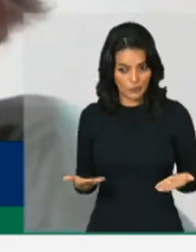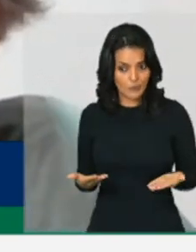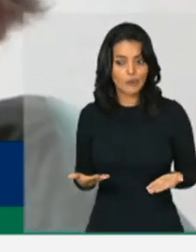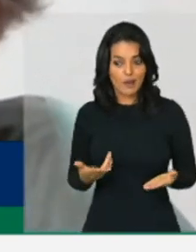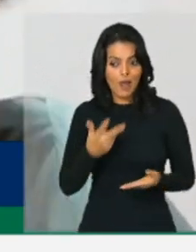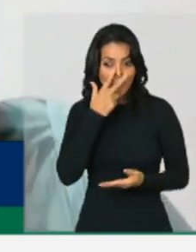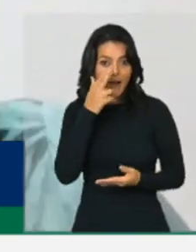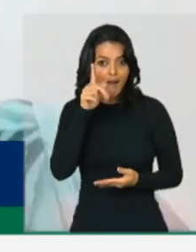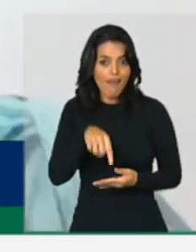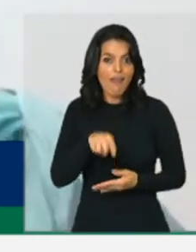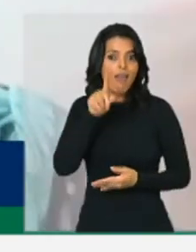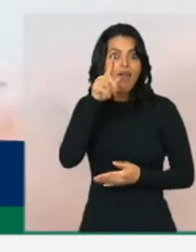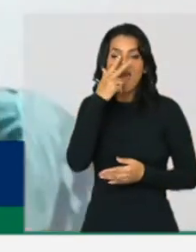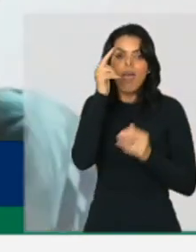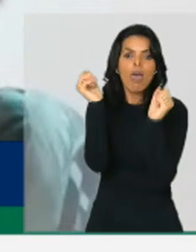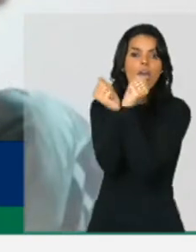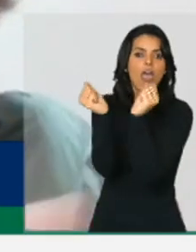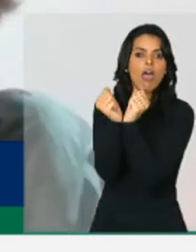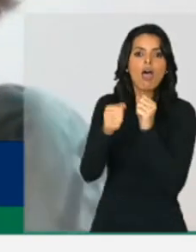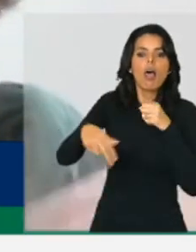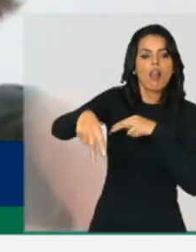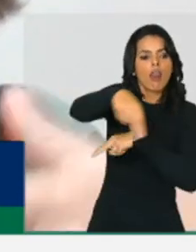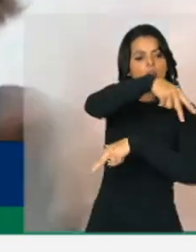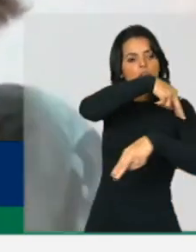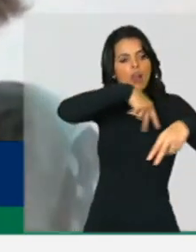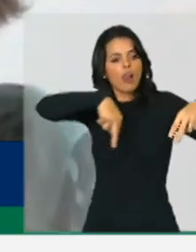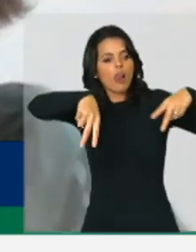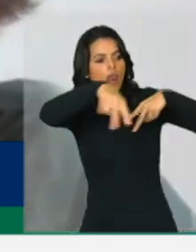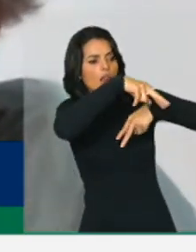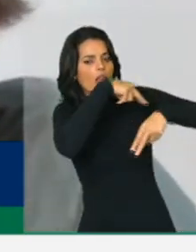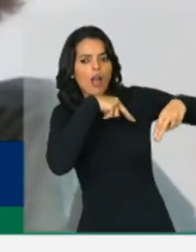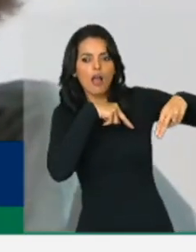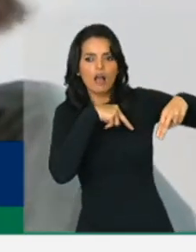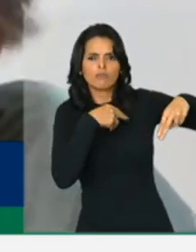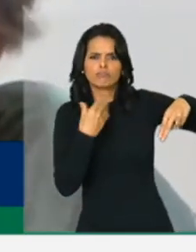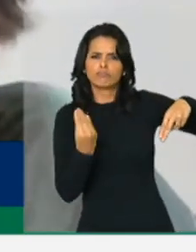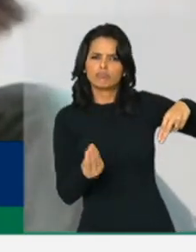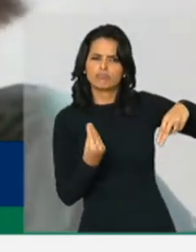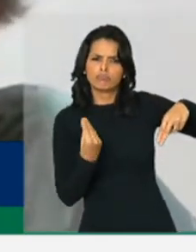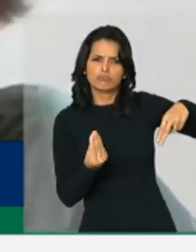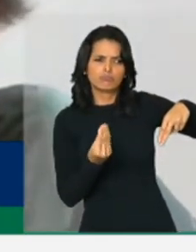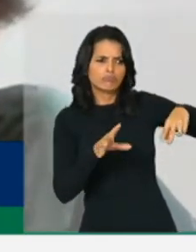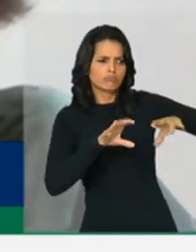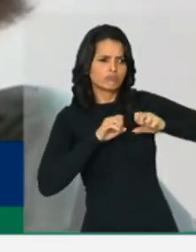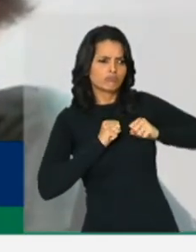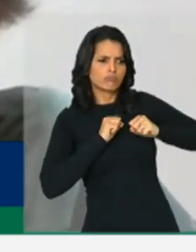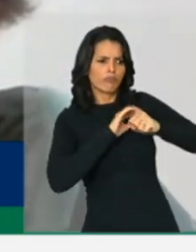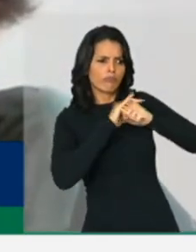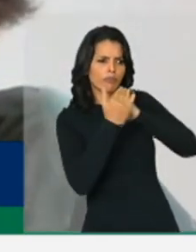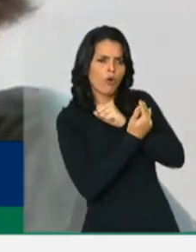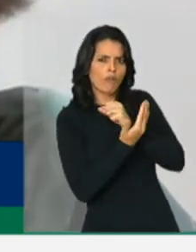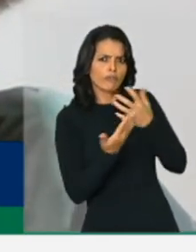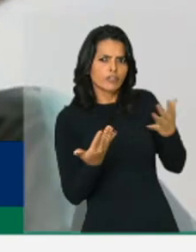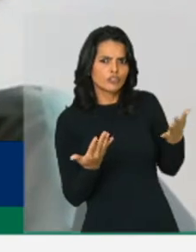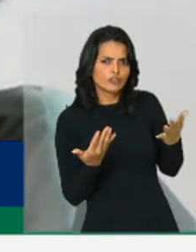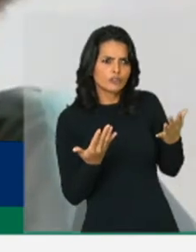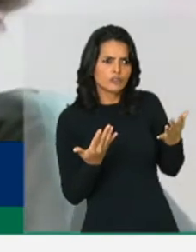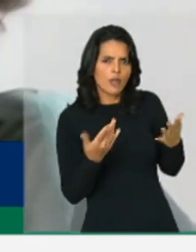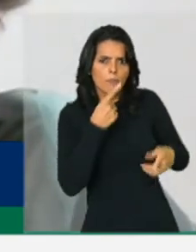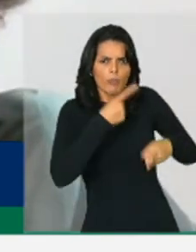EXTREMAMENTE DRAMÁTICA, SIMONE DE BEAUVOIR FALA QUE A CRISE ATINGE TODO MUNDO MAS ATINGE DE FORMA MAIS PROFUNDA AS MULHERES, AS MULHERES NA